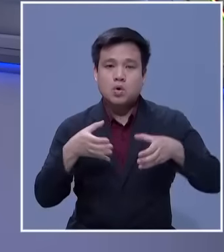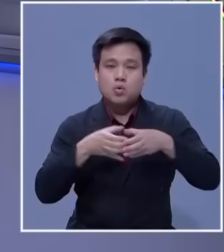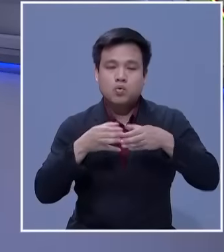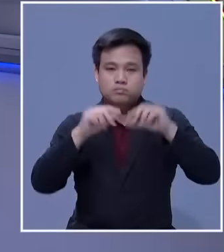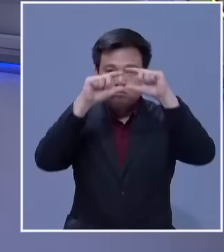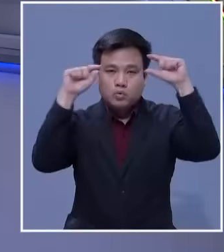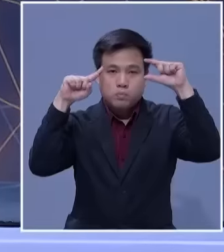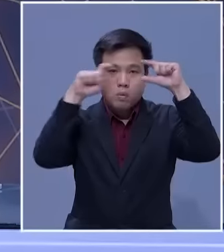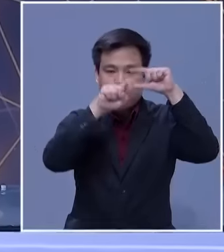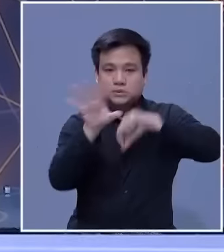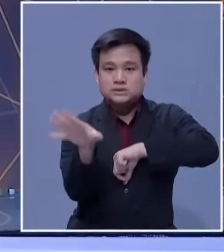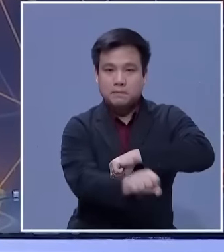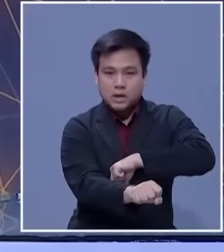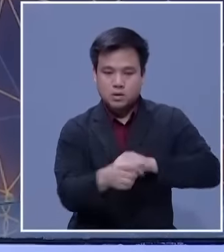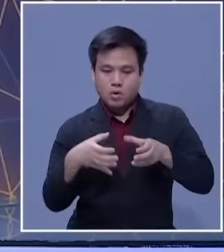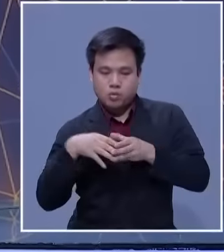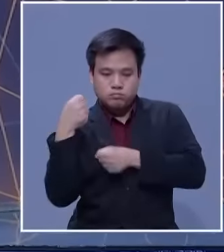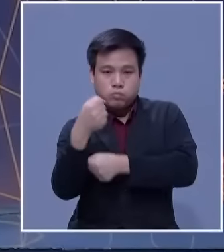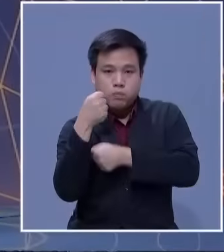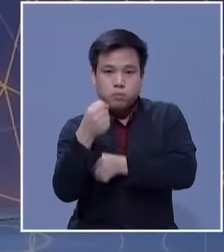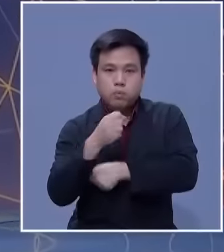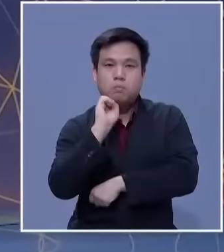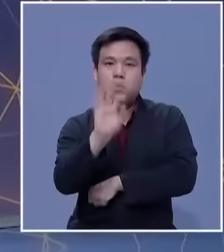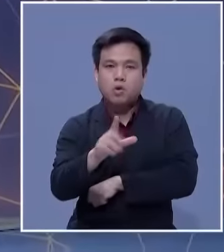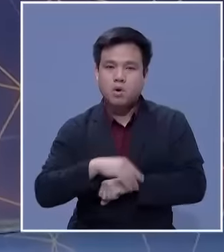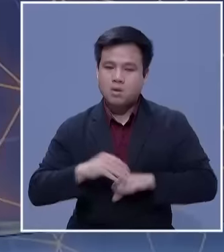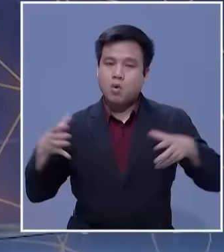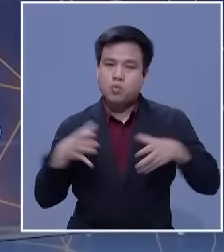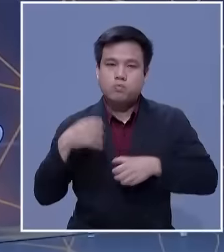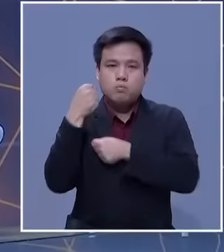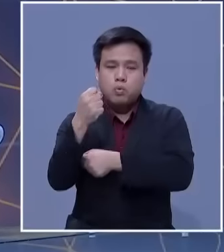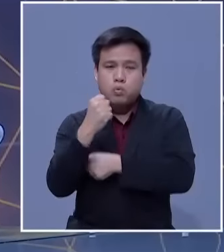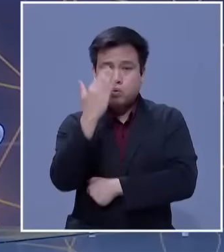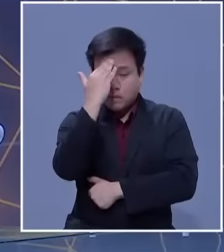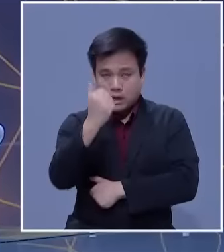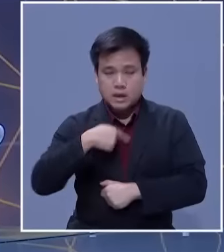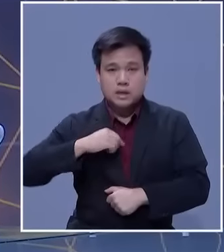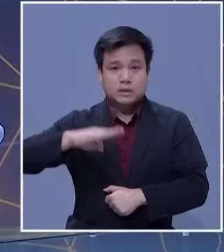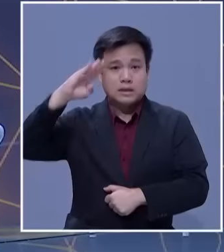คะว่าจะมีการรวมตัวเพื่อชุมหนุ่มใหญ่ค่ะ หลังจากกองทัพอิสราเอลนะคะไปพบศพนะคะที่